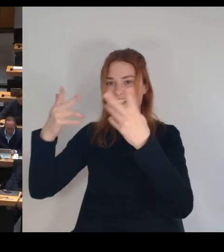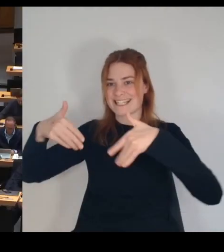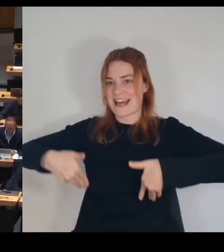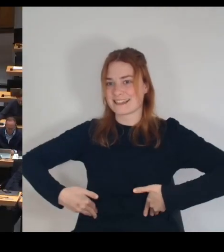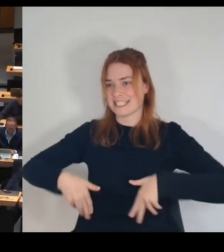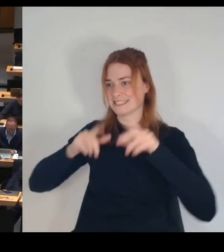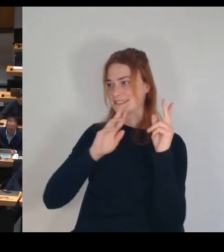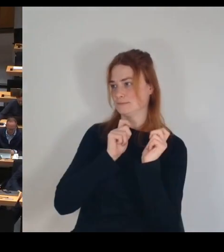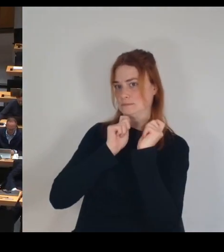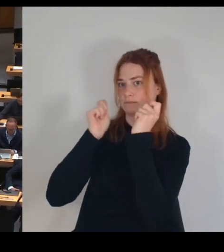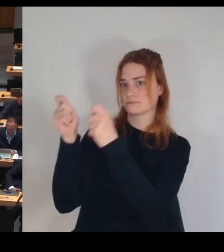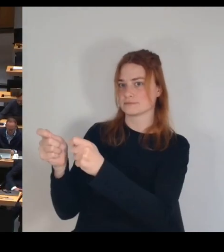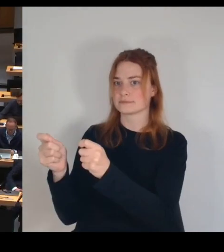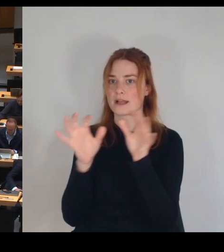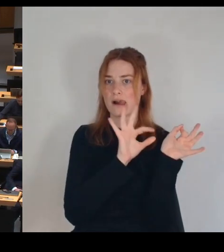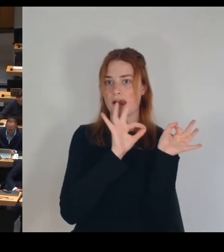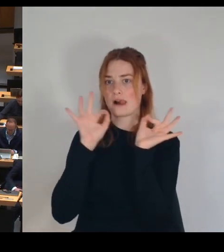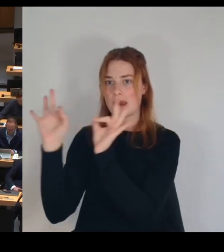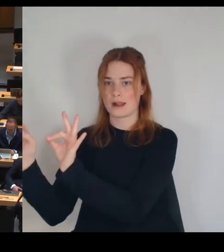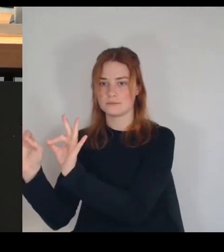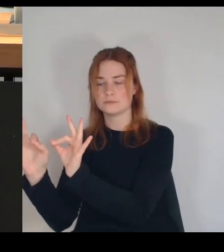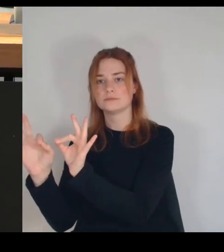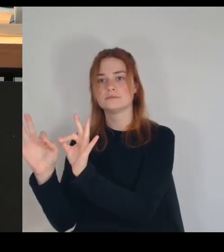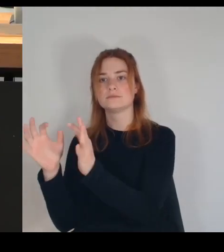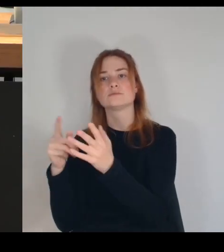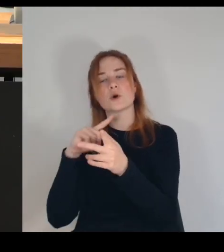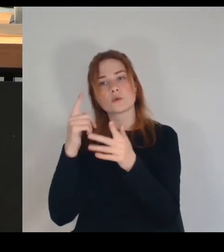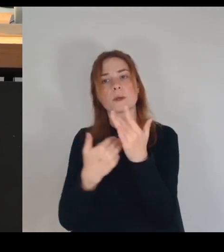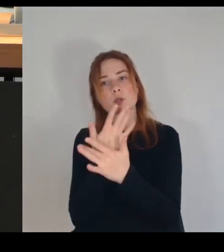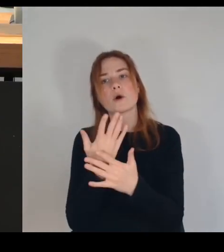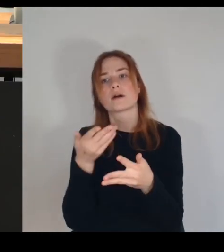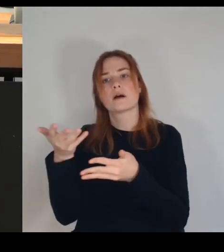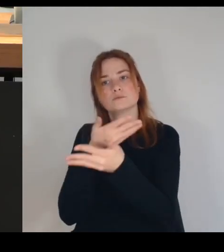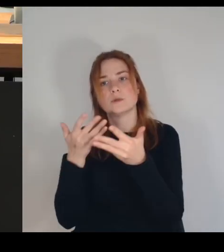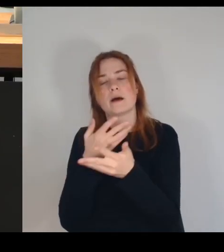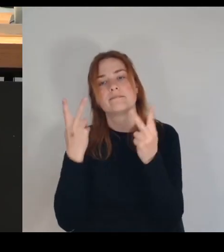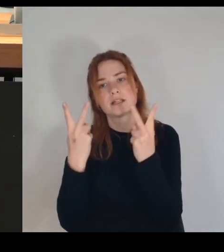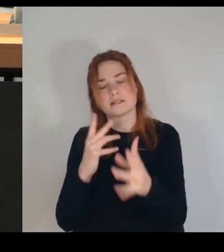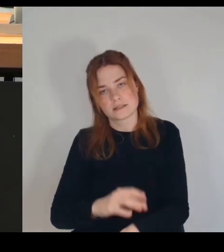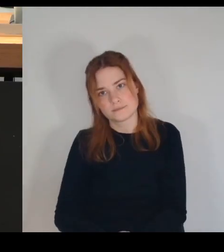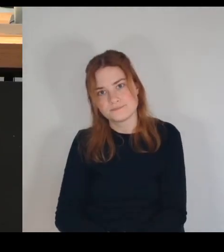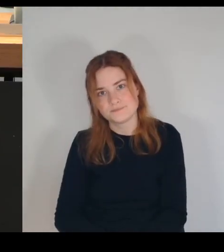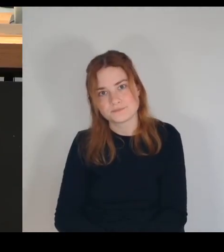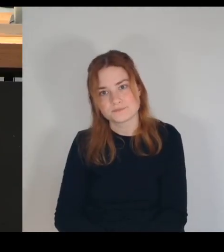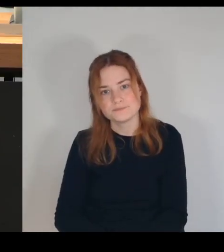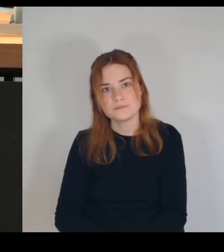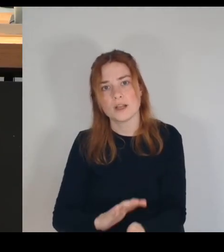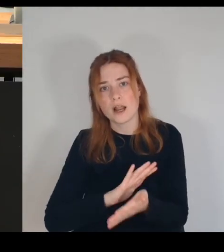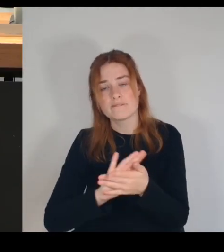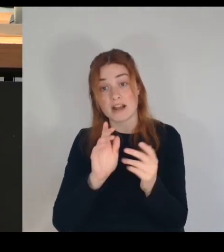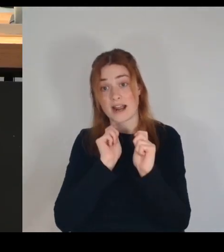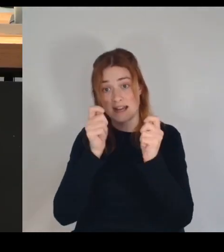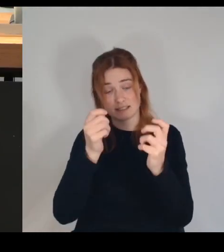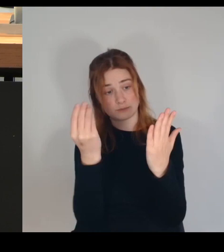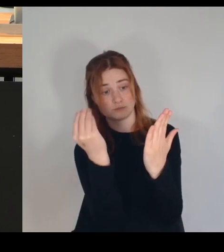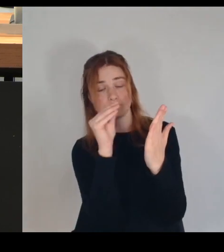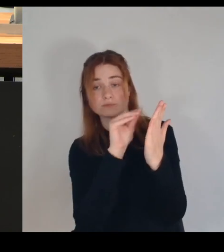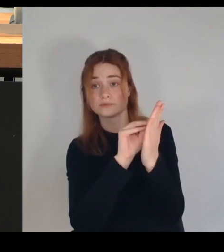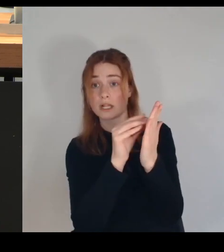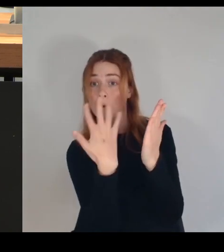Und das steht so nicht nur in unserem Antrag drin, über dem der Antrag der Grünen natürlich auch über den wir gleich abstimmen werden,